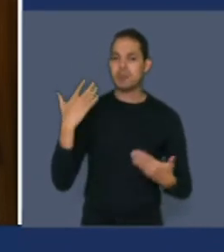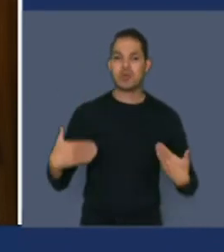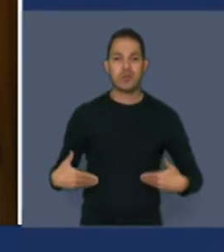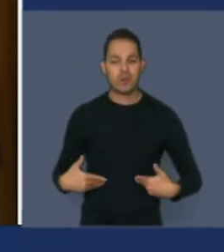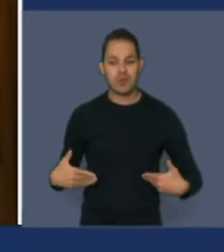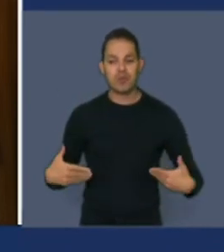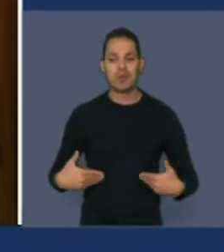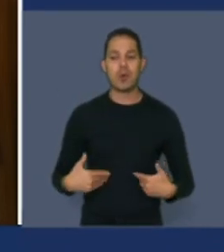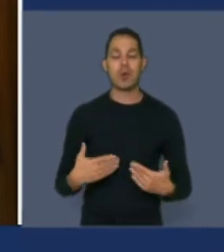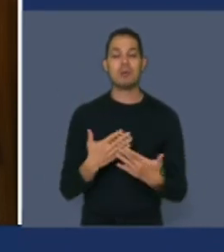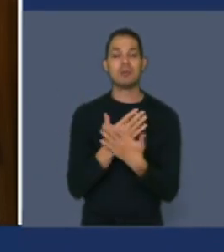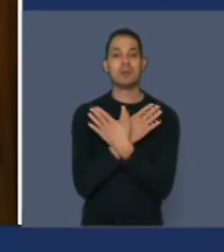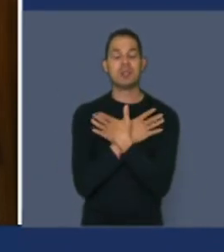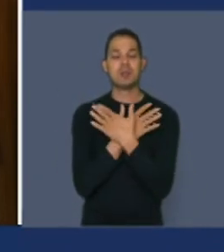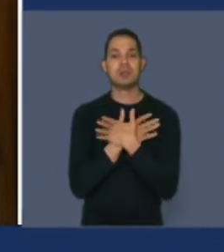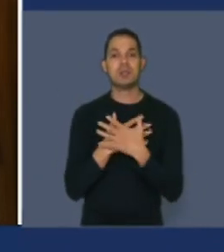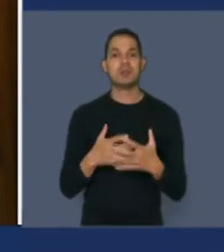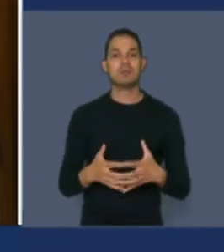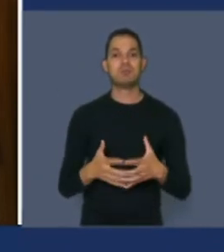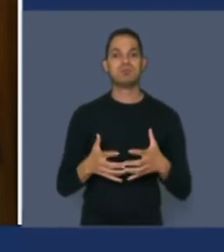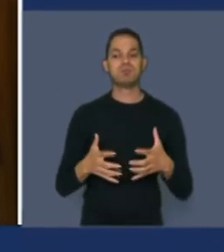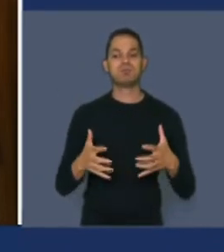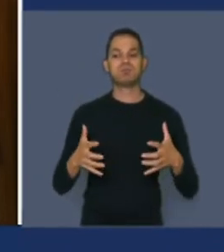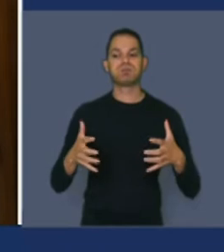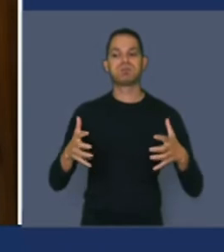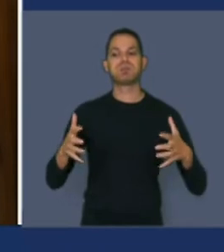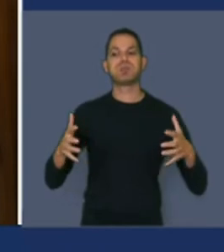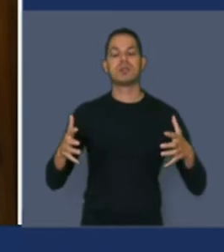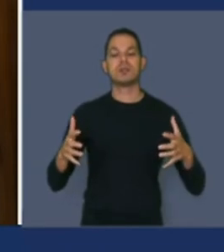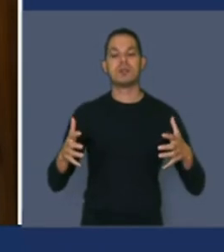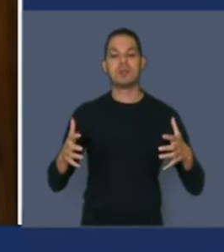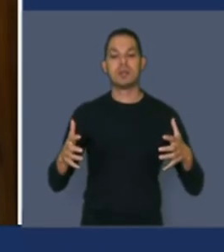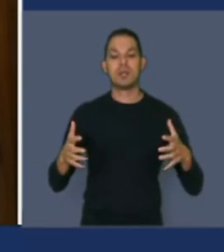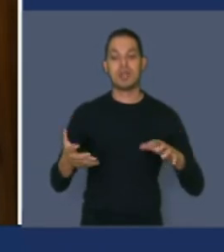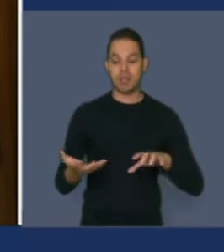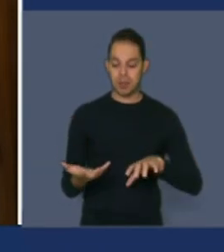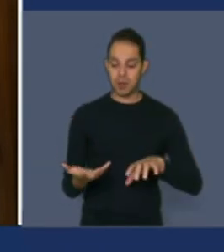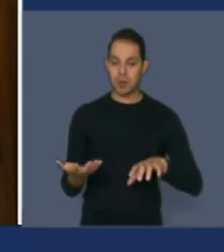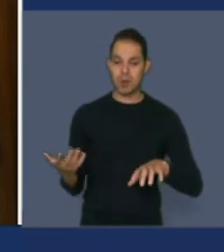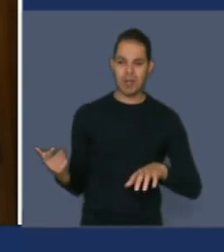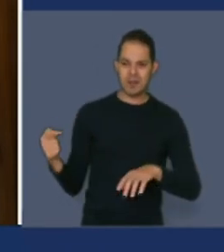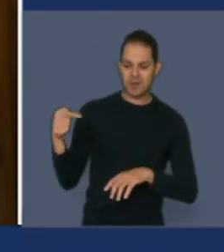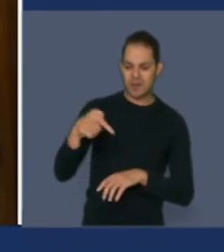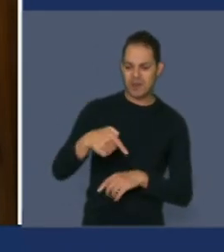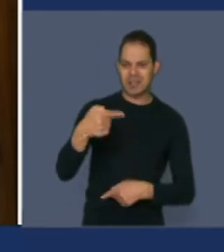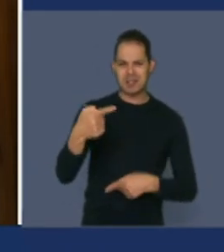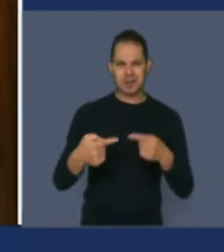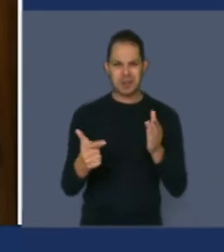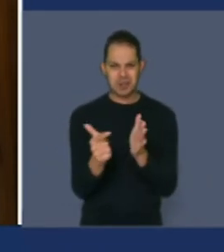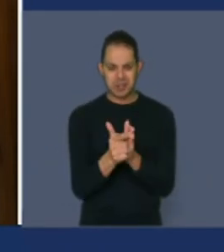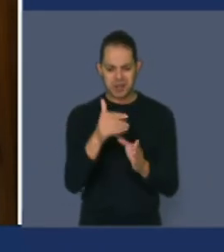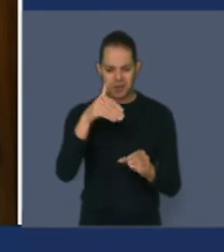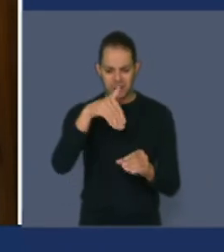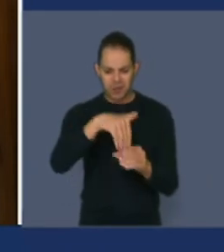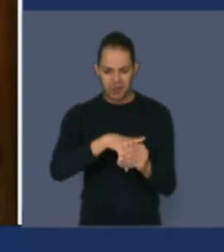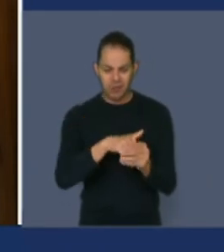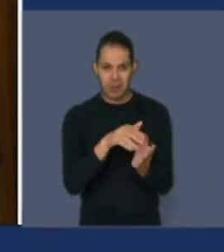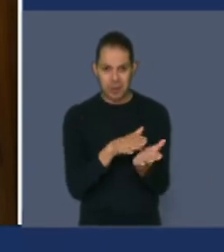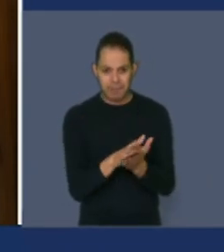BATENDO É PORTA DAS PESSOAS E O CONGRESSO VEM AQUI DISCUTIR VOTO IMPRESSO, SE TEMOS O MELHOR SISTEMA ELEITORAL DO